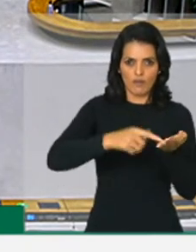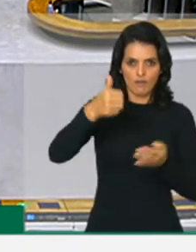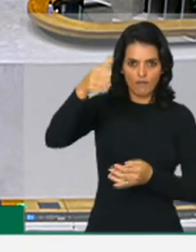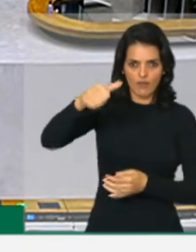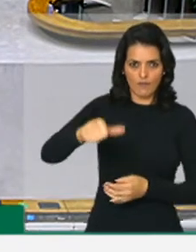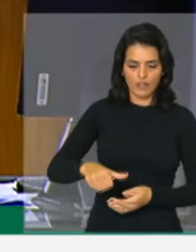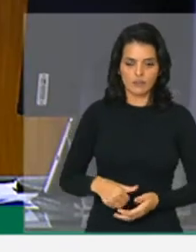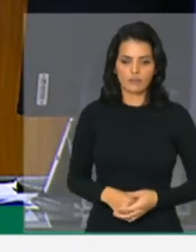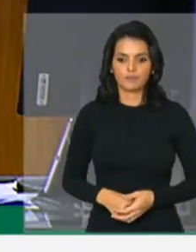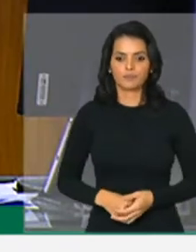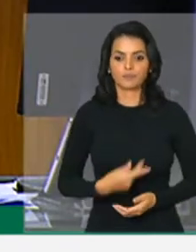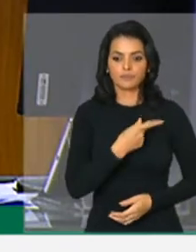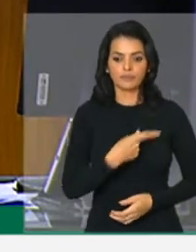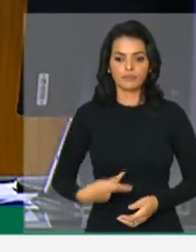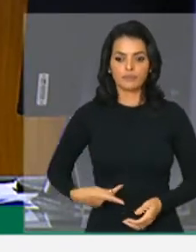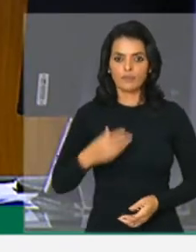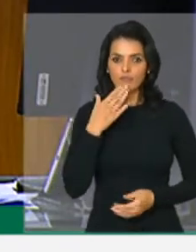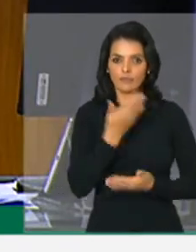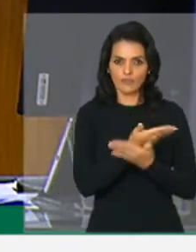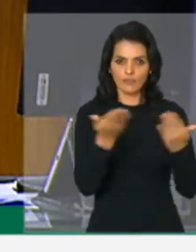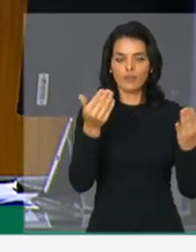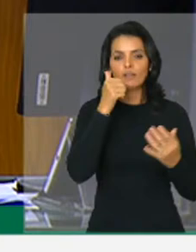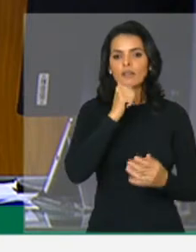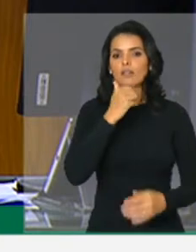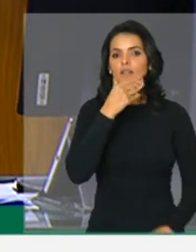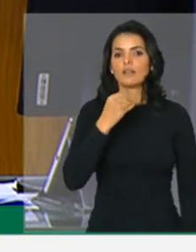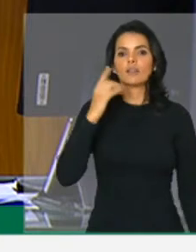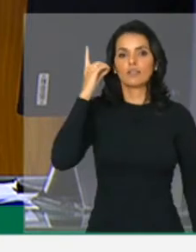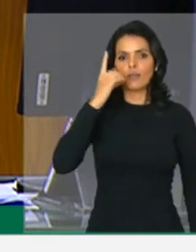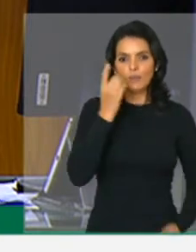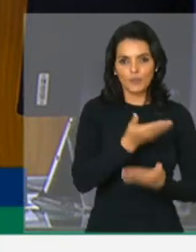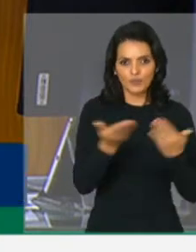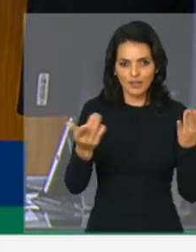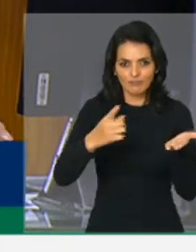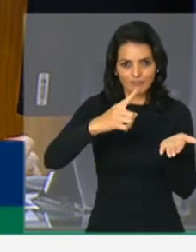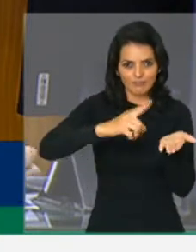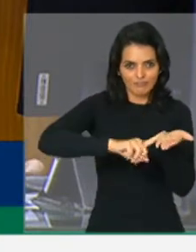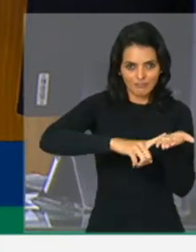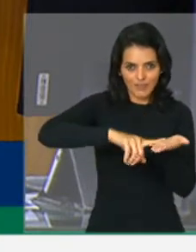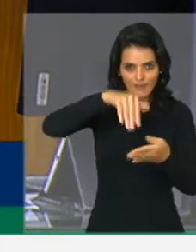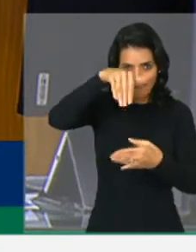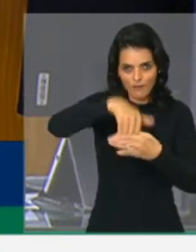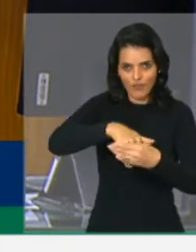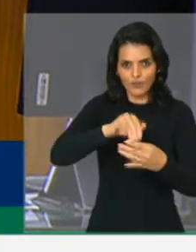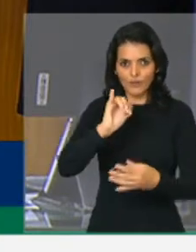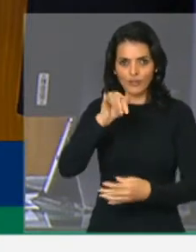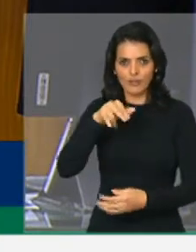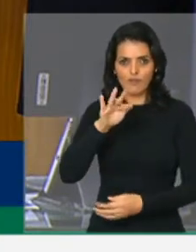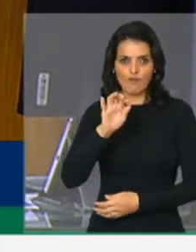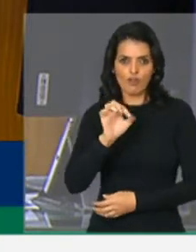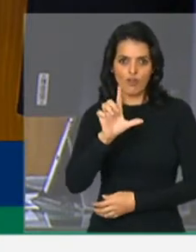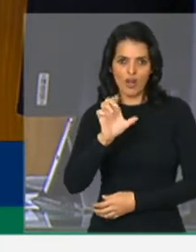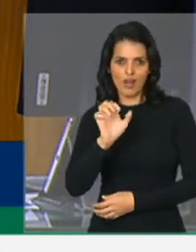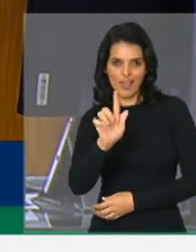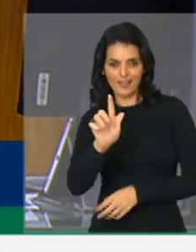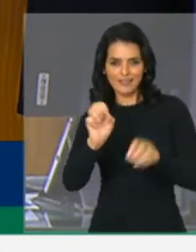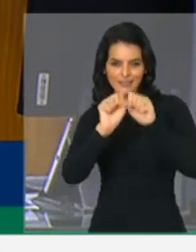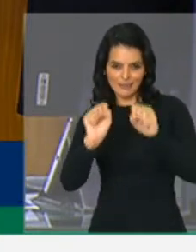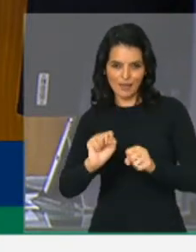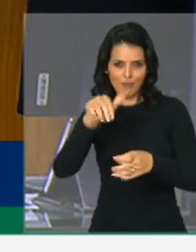VOTAÇÃO. TEMPO DE LÍDER... -- [DEPUTADO]: PRESIDENTE. -- [PRESIDENTE]: UM MINUTINHO SÓ. -- [DEPUTADA]: QUERIA PEDIR O TEMPO PELA BANCADA FEMININA. [PRESIDENTE]: UM MINUTINHO SÓ, DEPUTADA